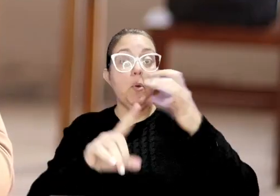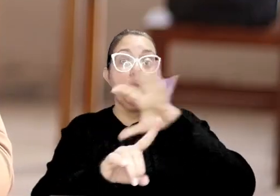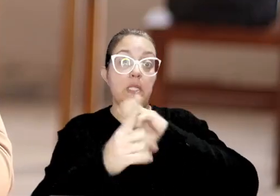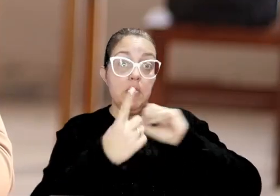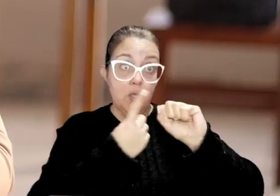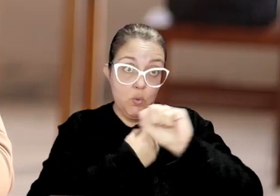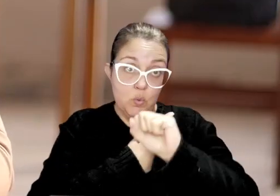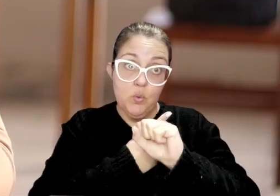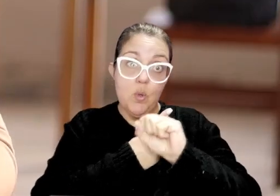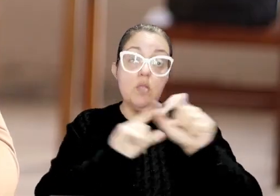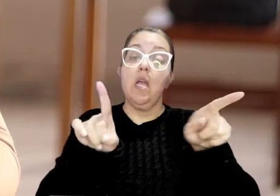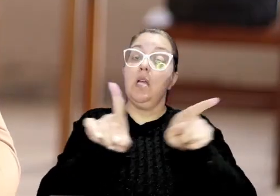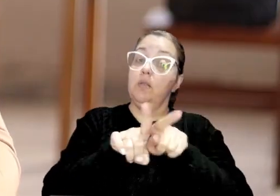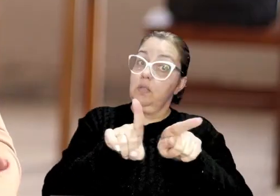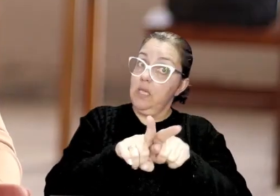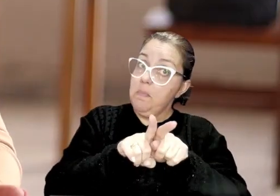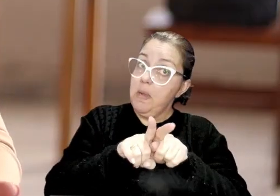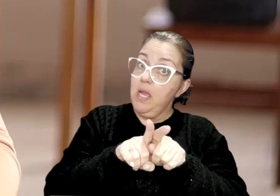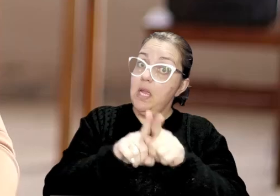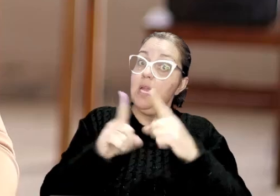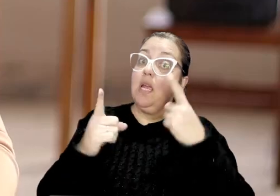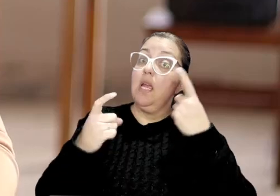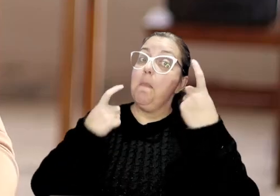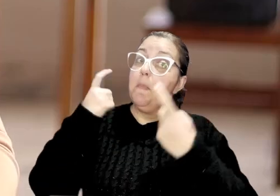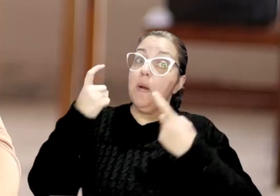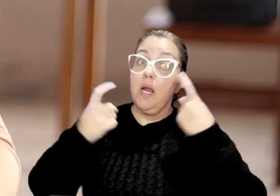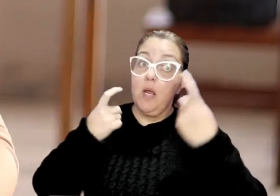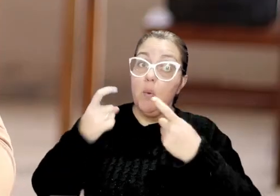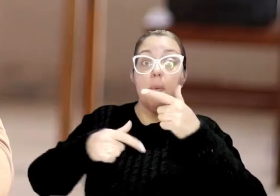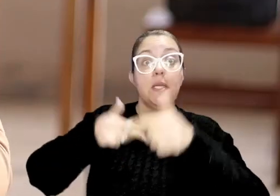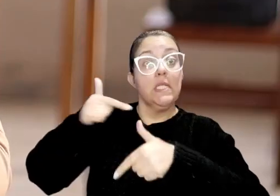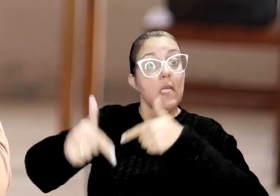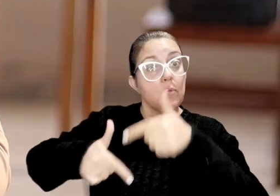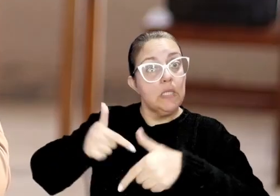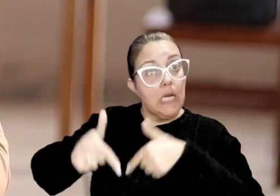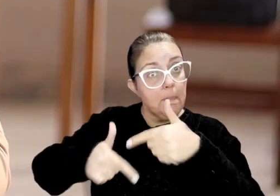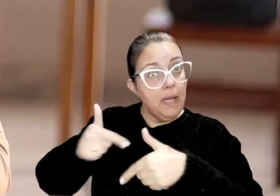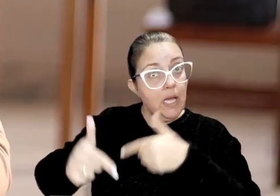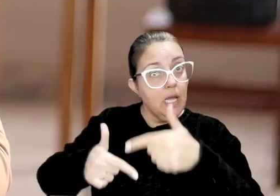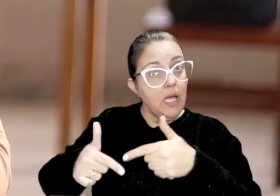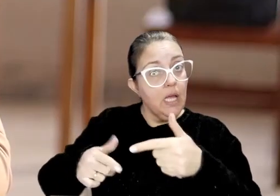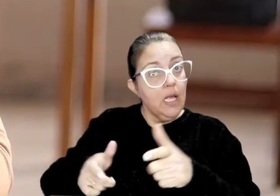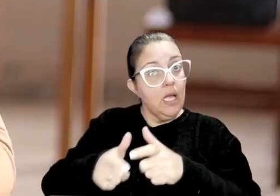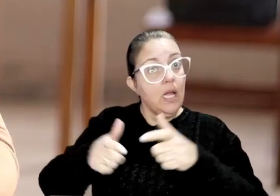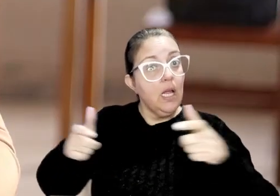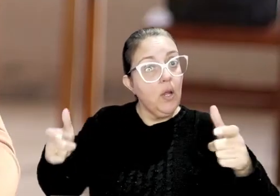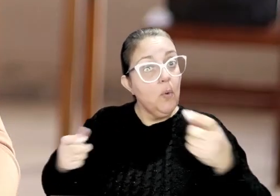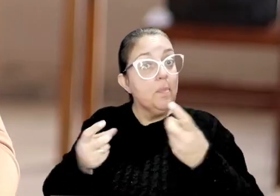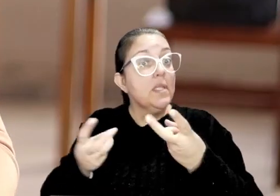porque aumenta o número de pessoas diminui a questão do trabalho então as pessoas que não